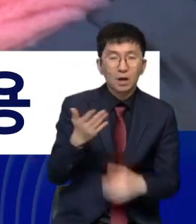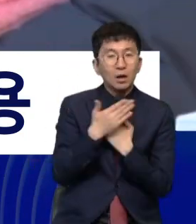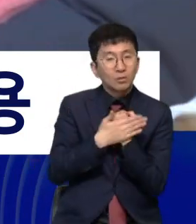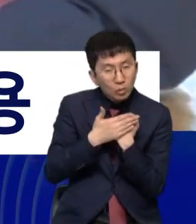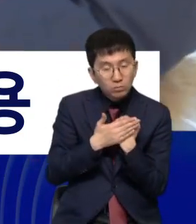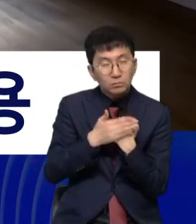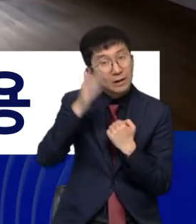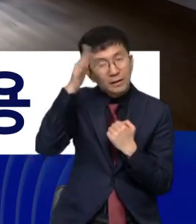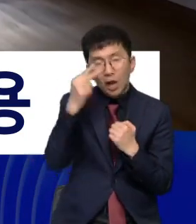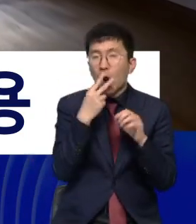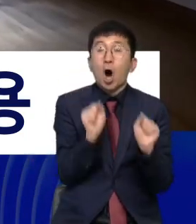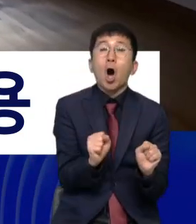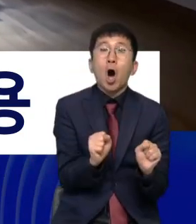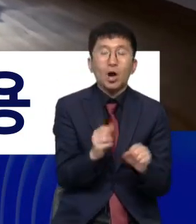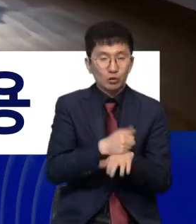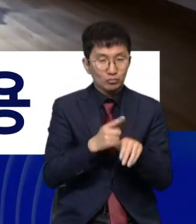점을 인정하고 면책 규정을 적용한 겁니다.